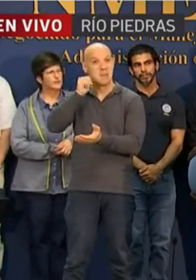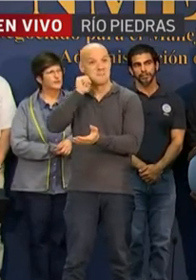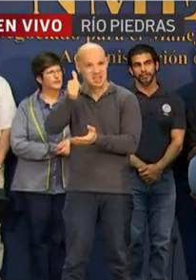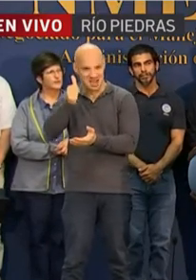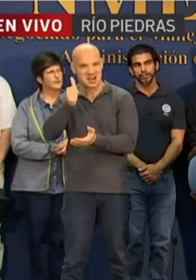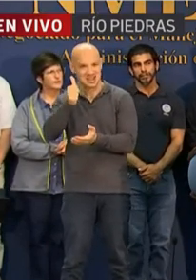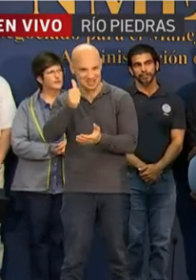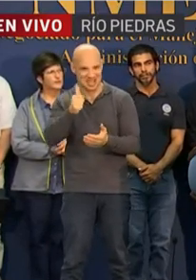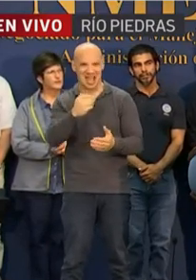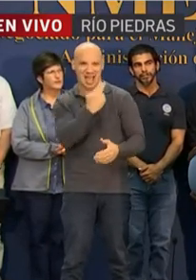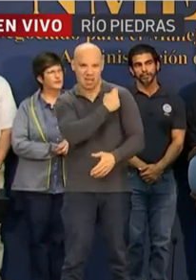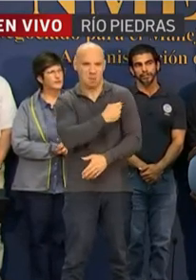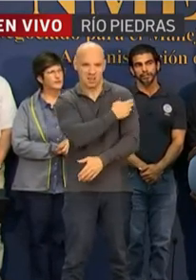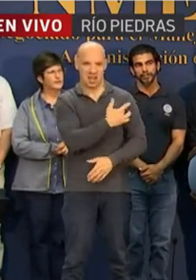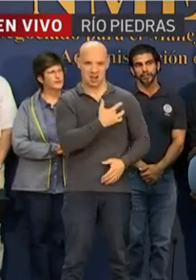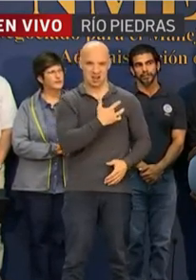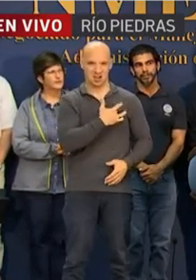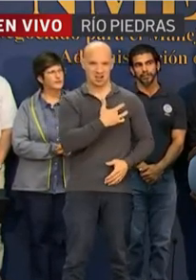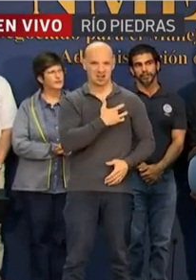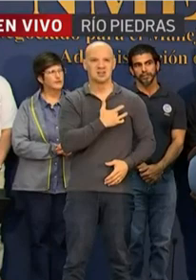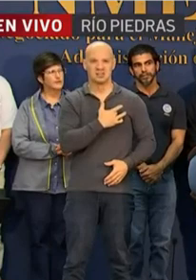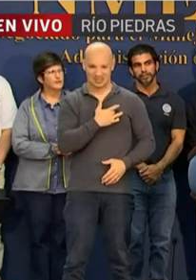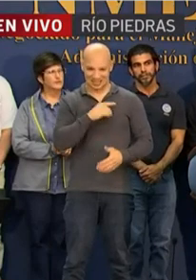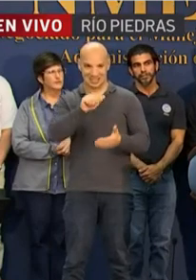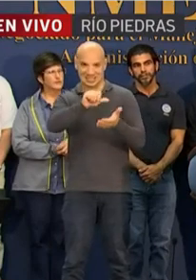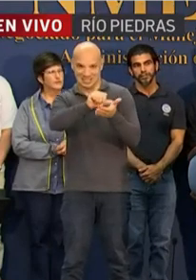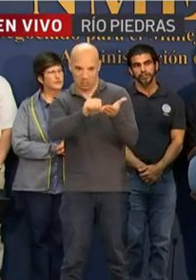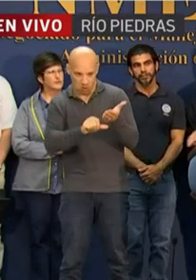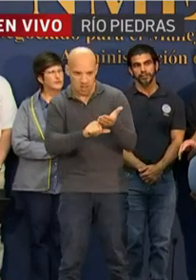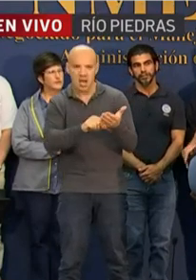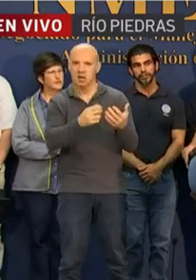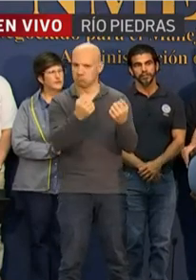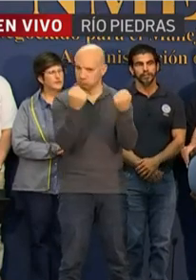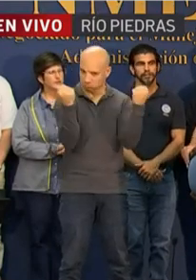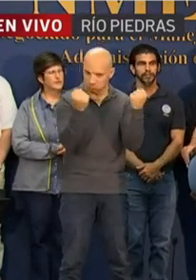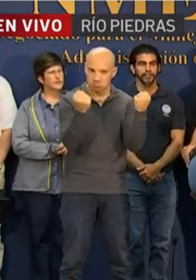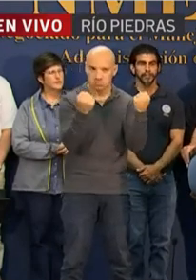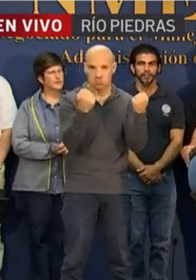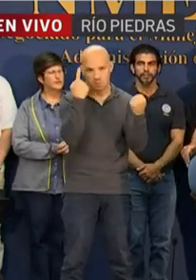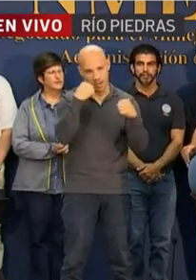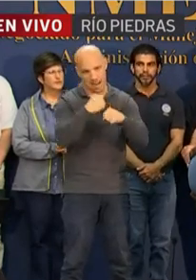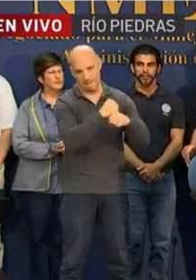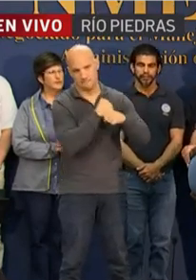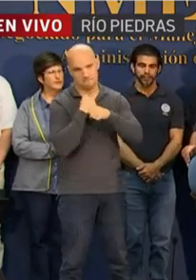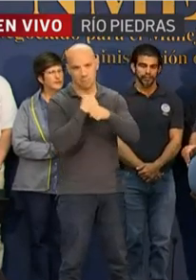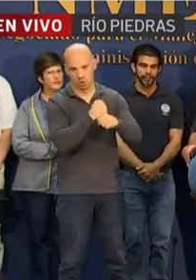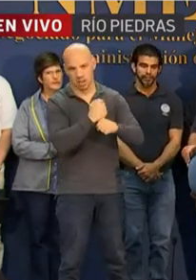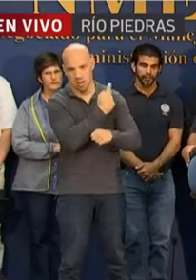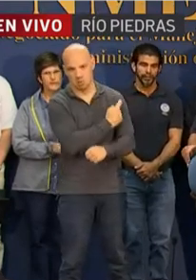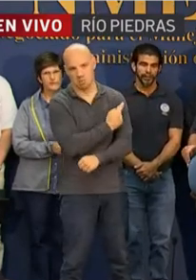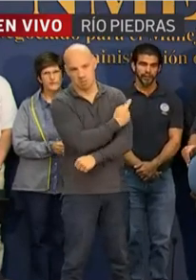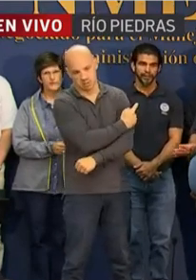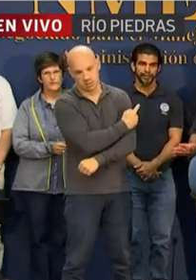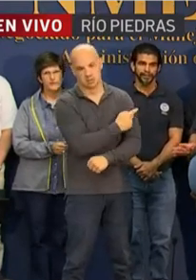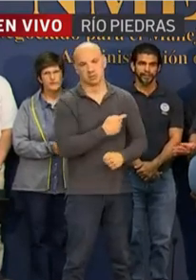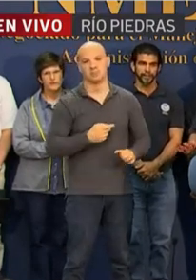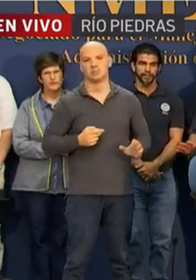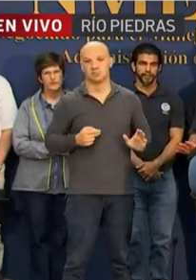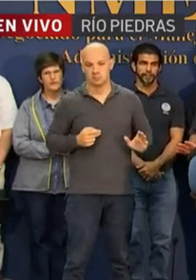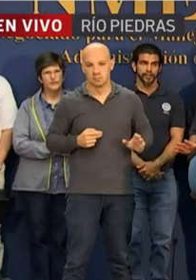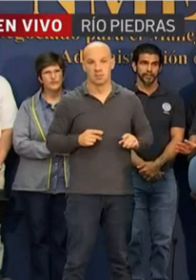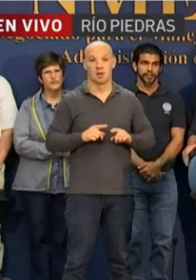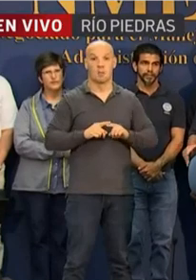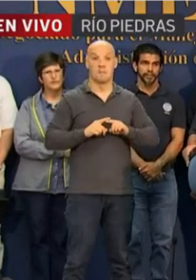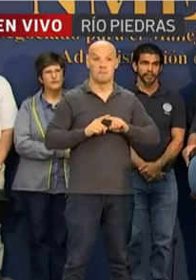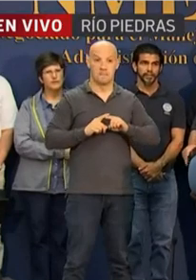EN PIE?